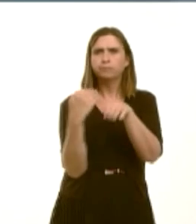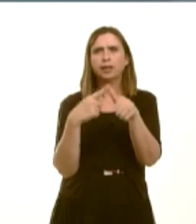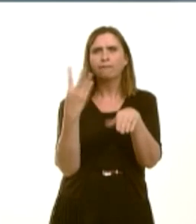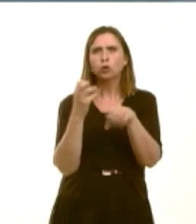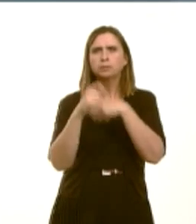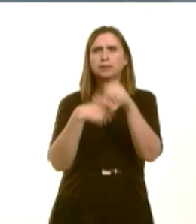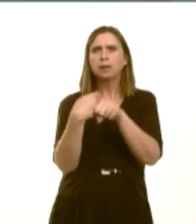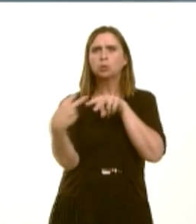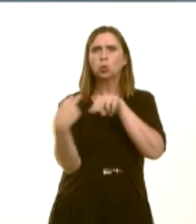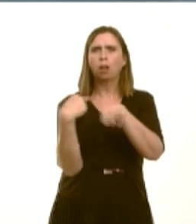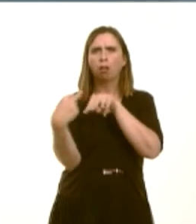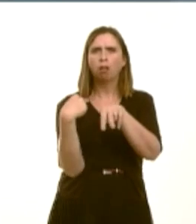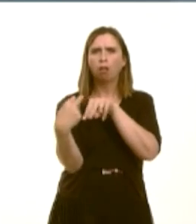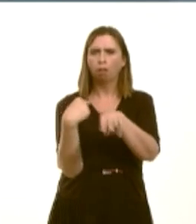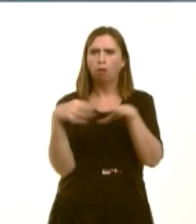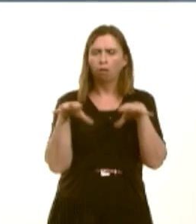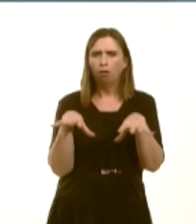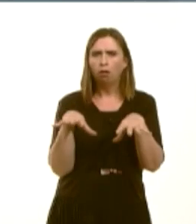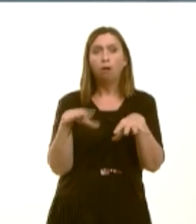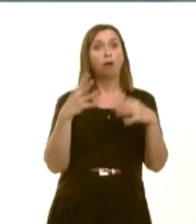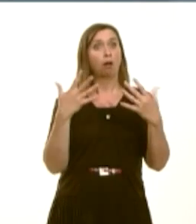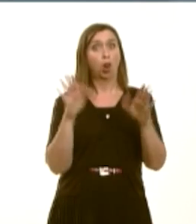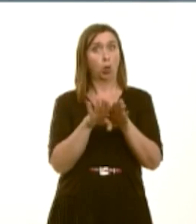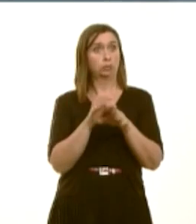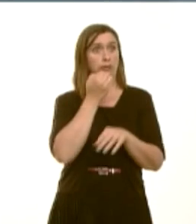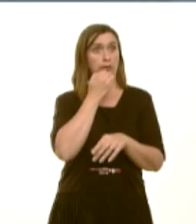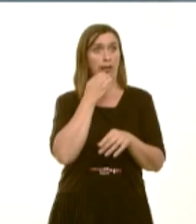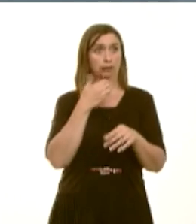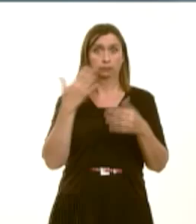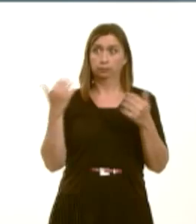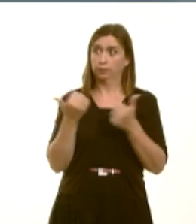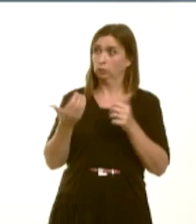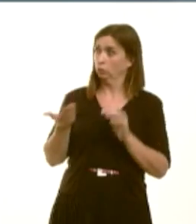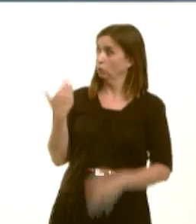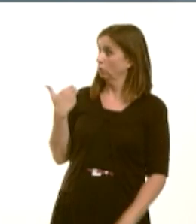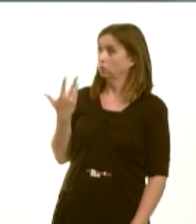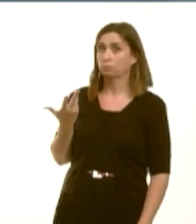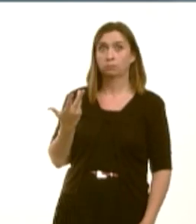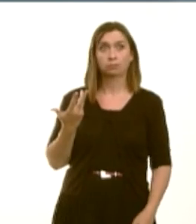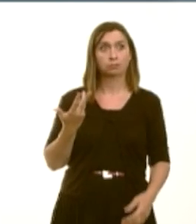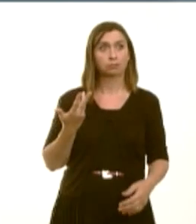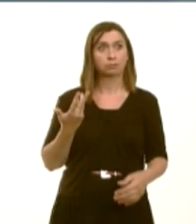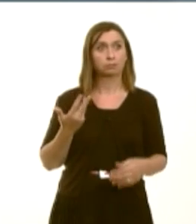mynd heibio erbyn hyn. Yn sgil hyn, a allwch chi ddweud wrthym ni, Brif Weinidog, pryd